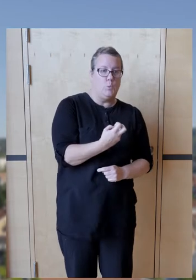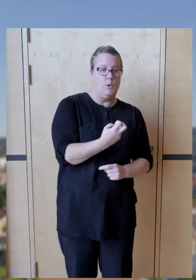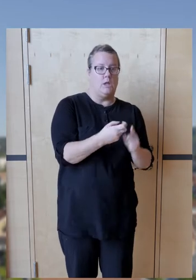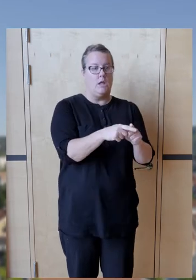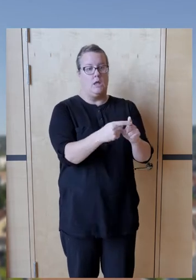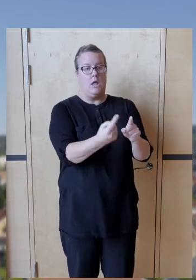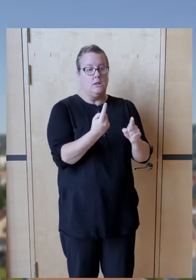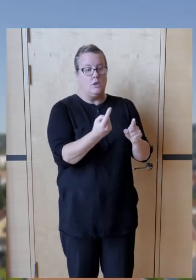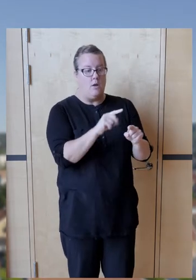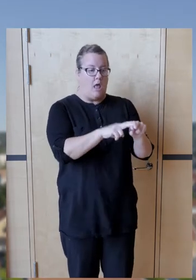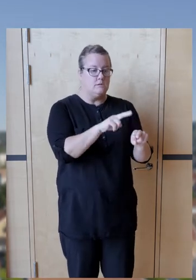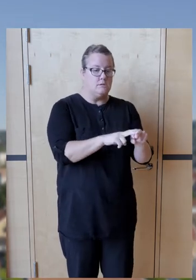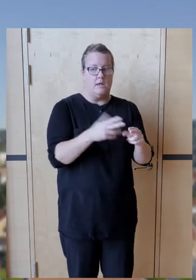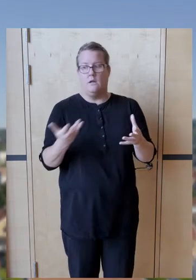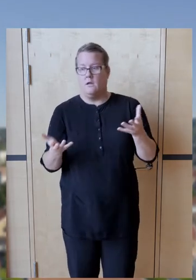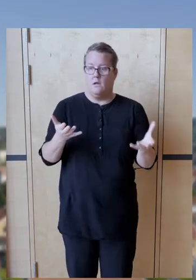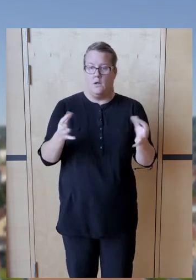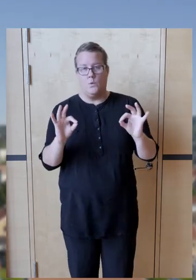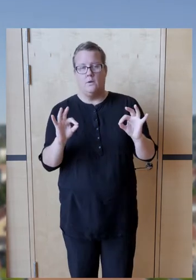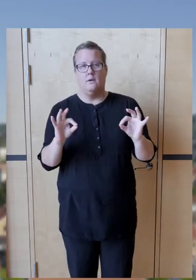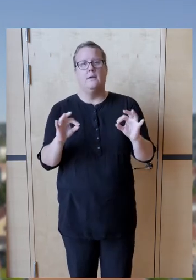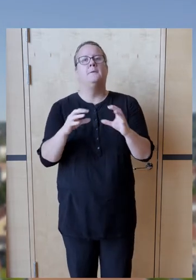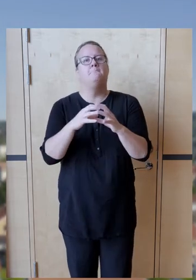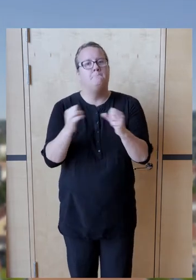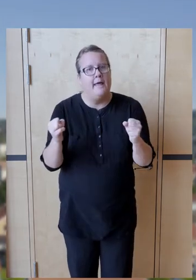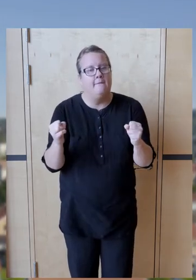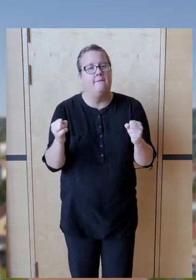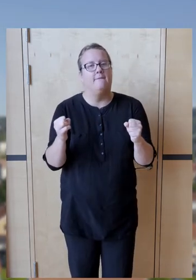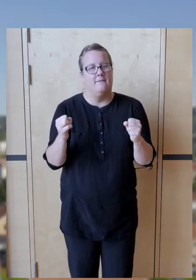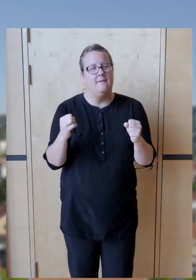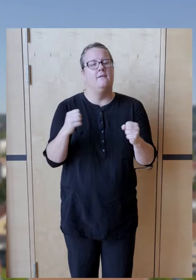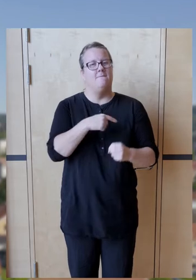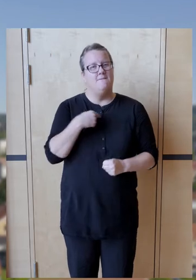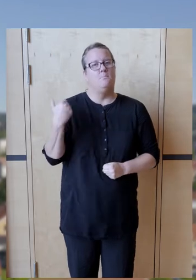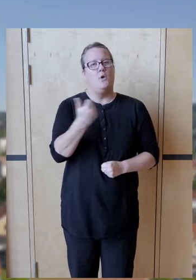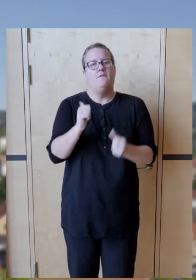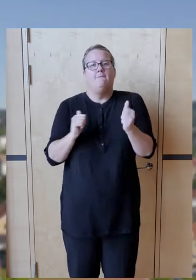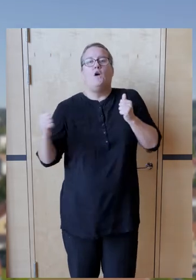Men en sak är ju att det är att man måste ligga ett steg före och därför måste påbörjad härifrån arbete